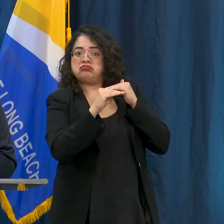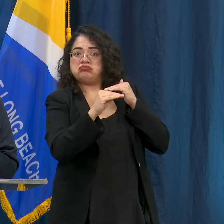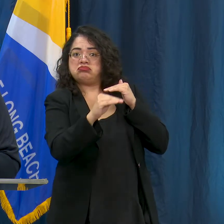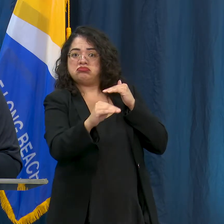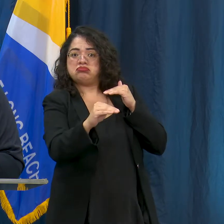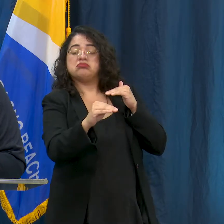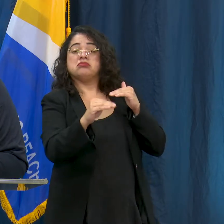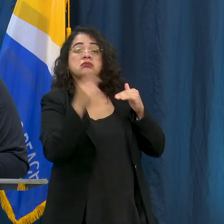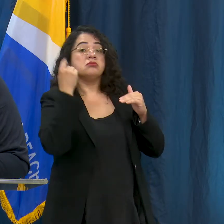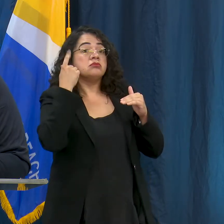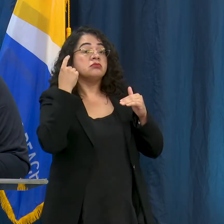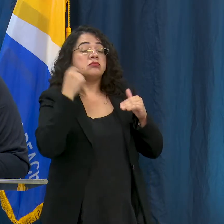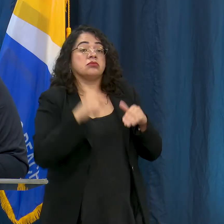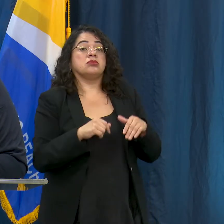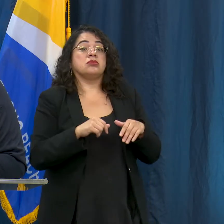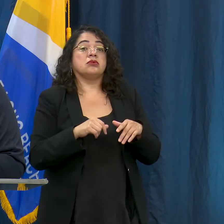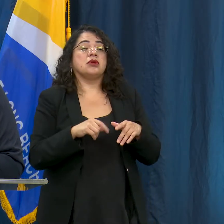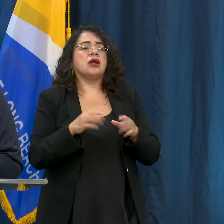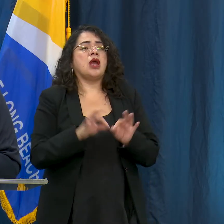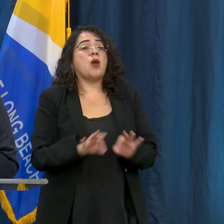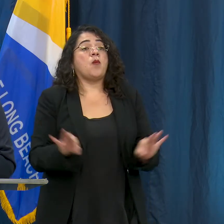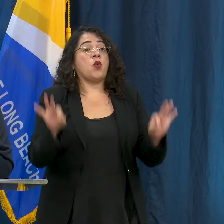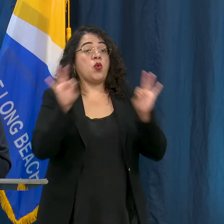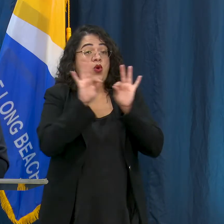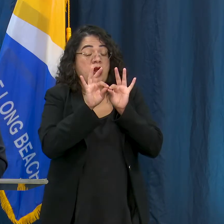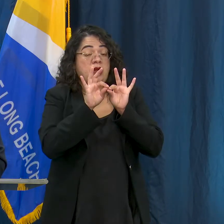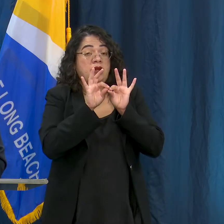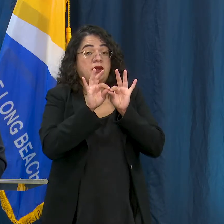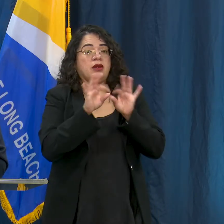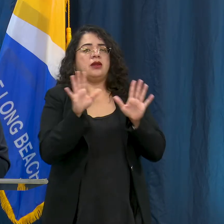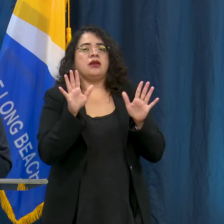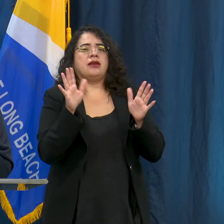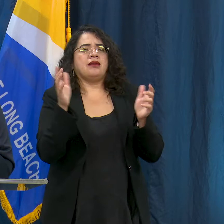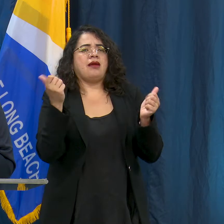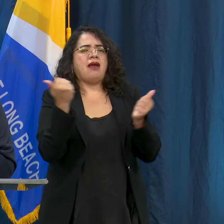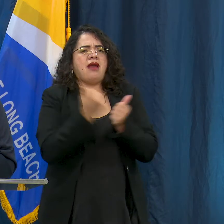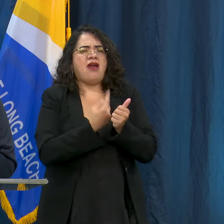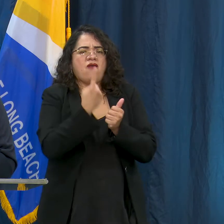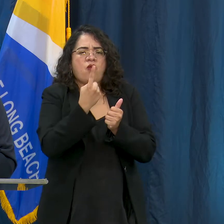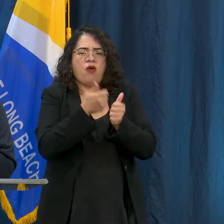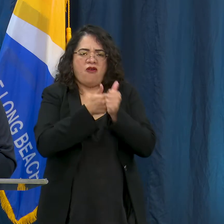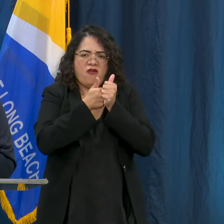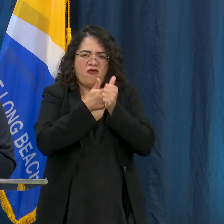embargo en una mental tambien que todo c ganas Portas de seguridad SE hace guren